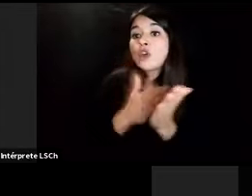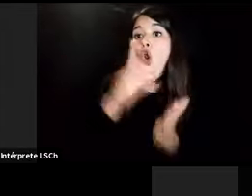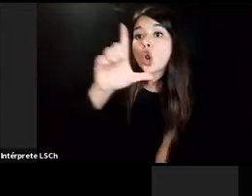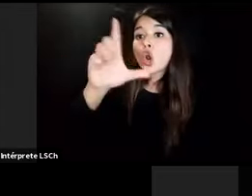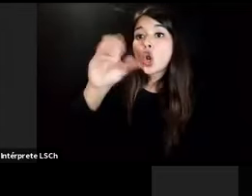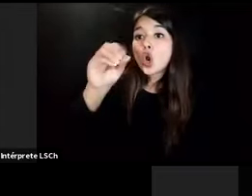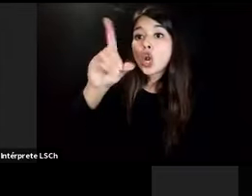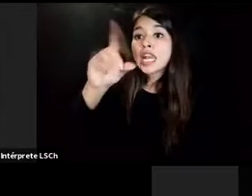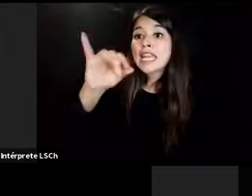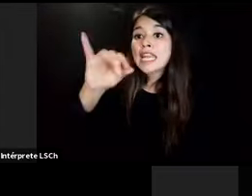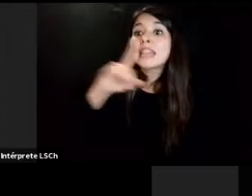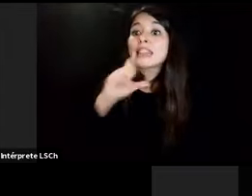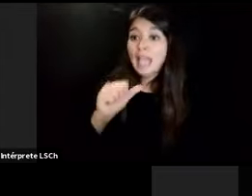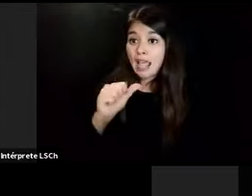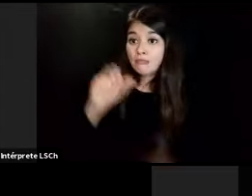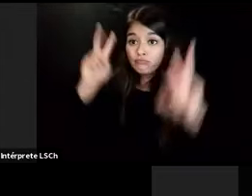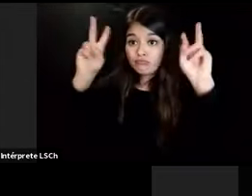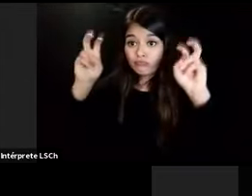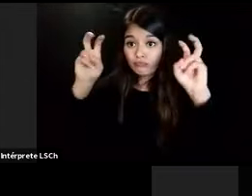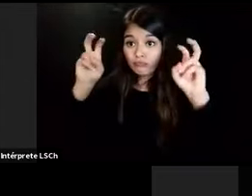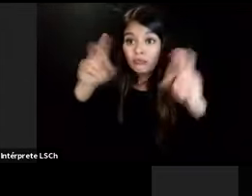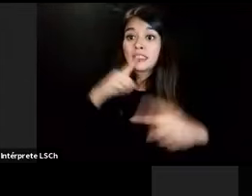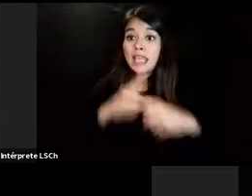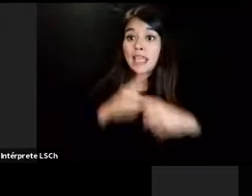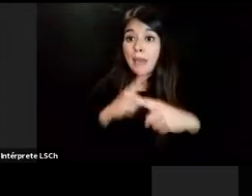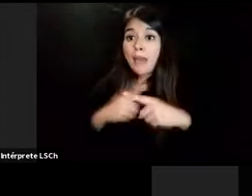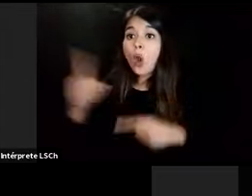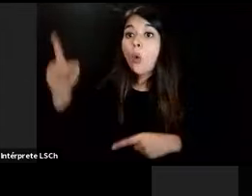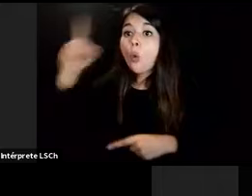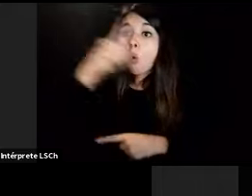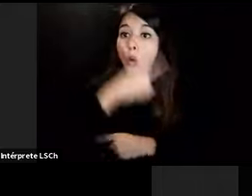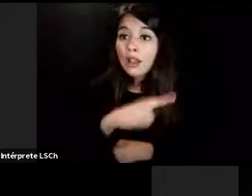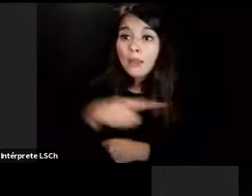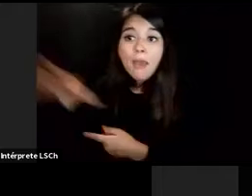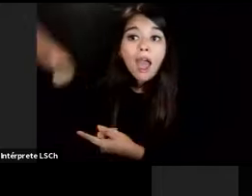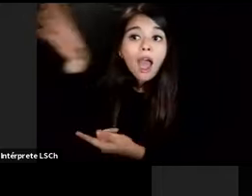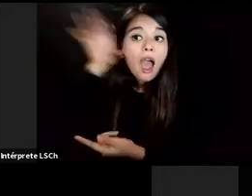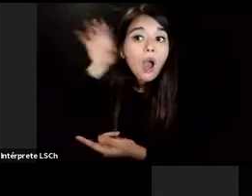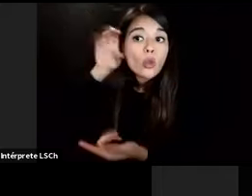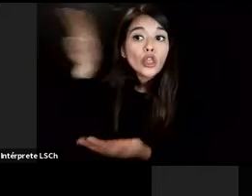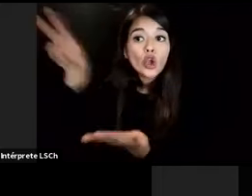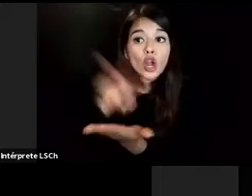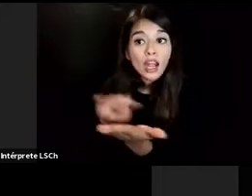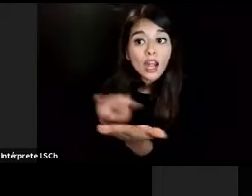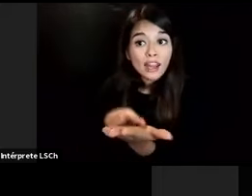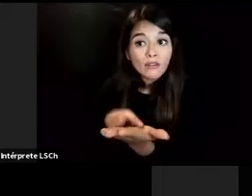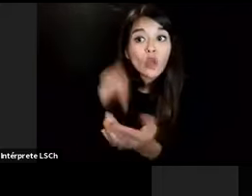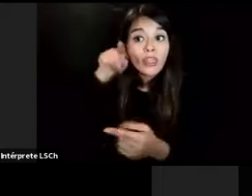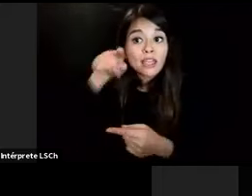versión, la última versión en audiolibro que existe de esa novela, está narrada